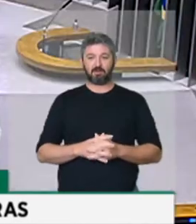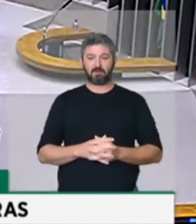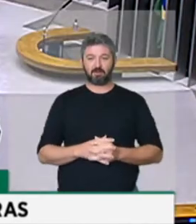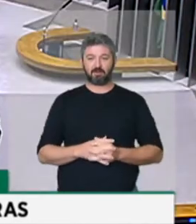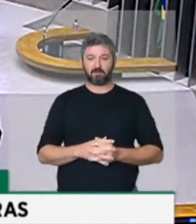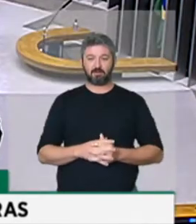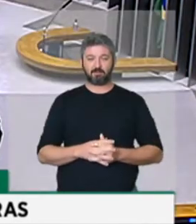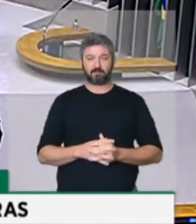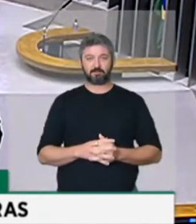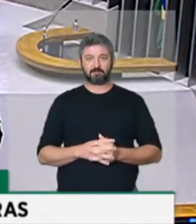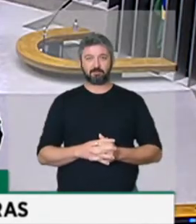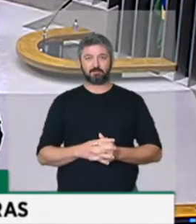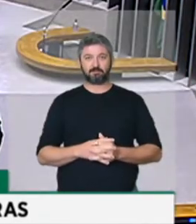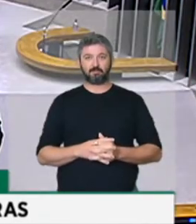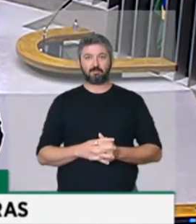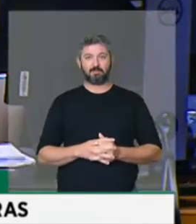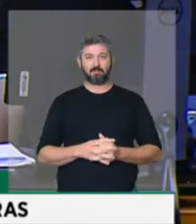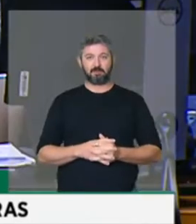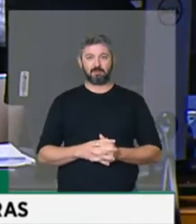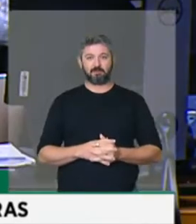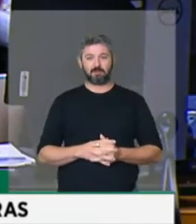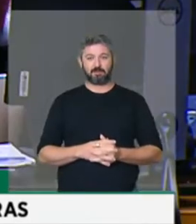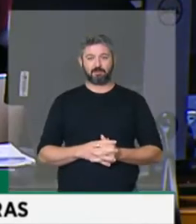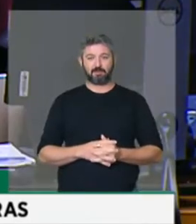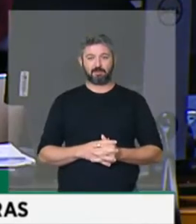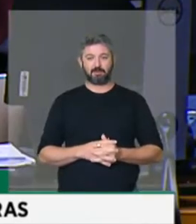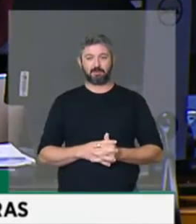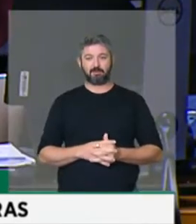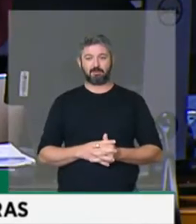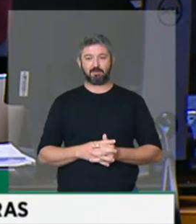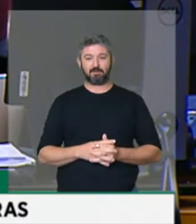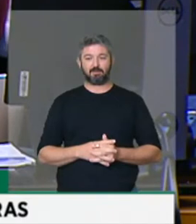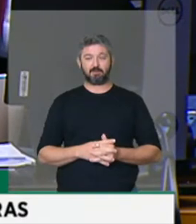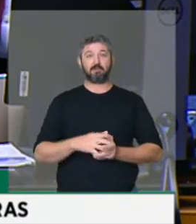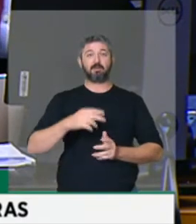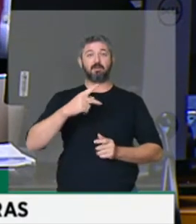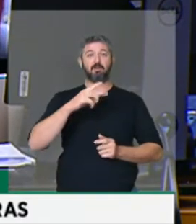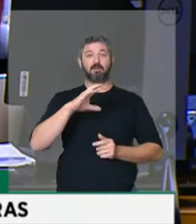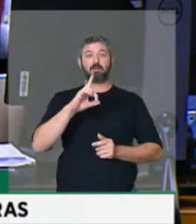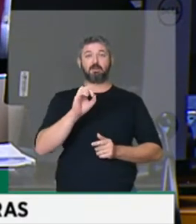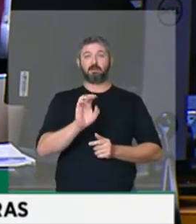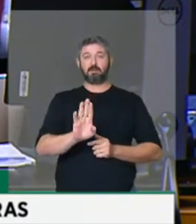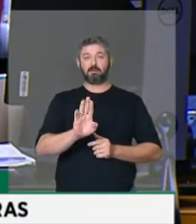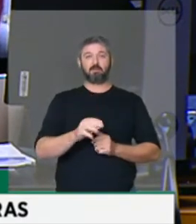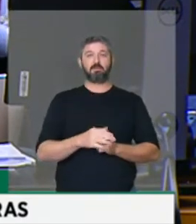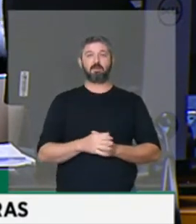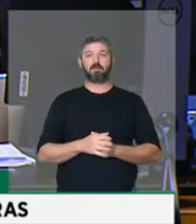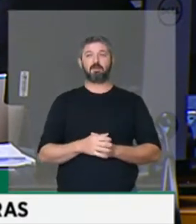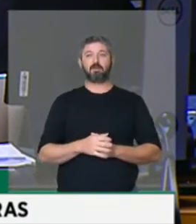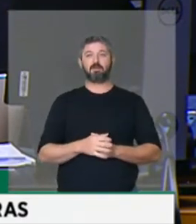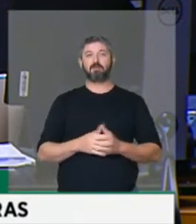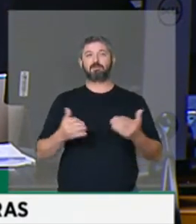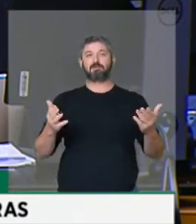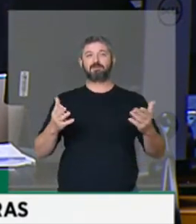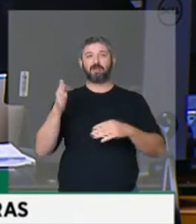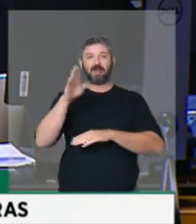PRESIDENTE, VOTAM CONTRA A CONVERSÃO DA MP EM LEI. ISSO É UM ABSURDO. ISSO DEMONSTRA QUE ELES NÃO TÊM POSTURA E NÃO TÊM POSIÇÃO--